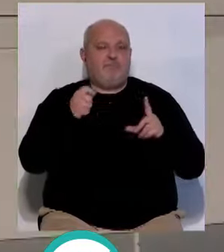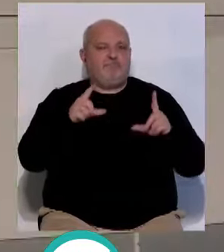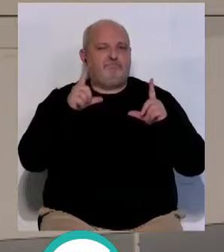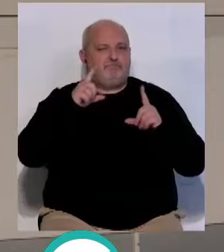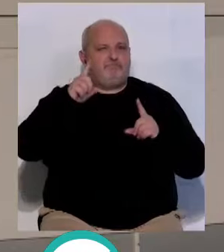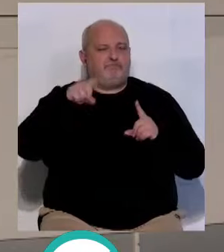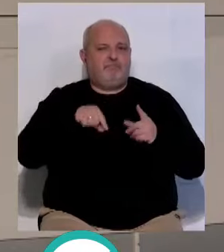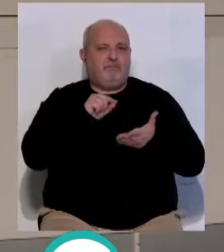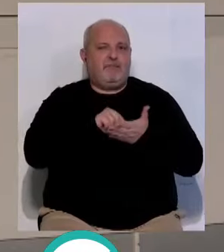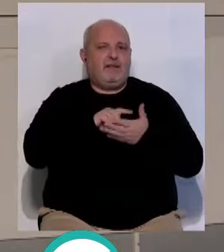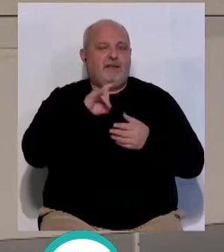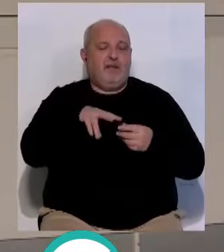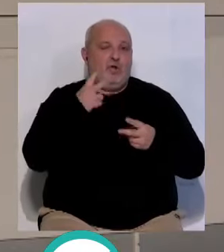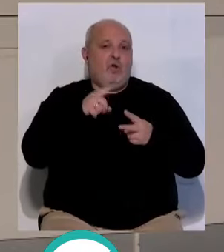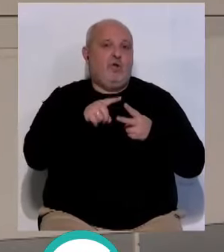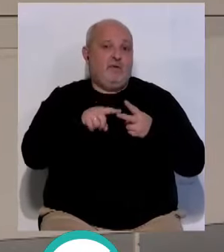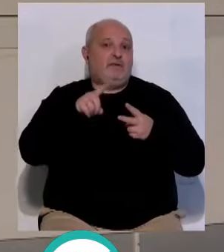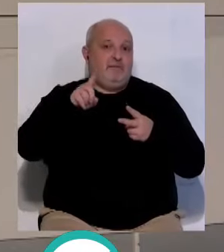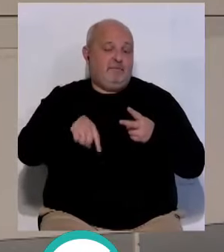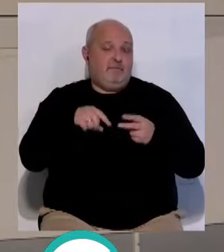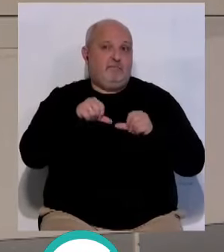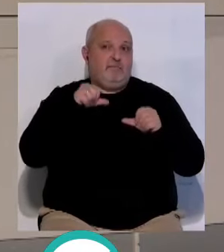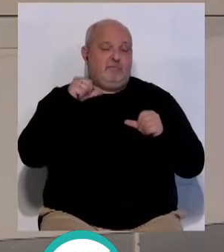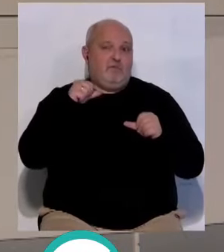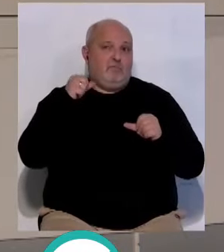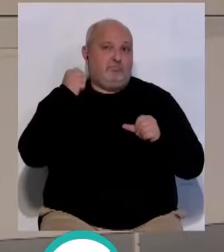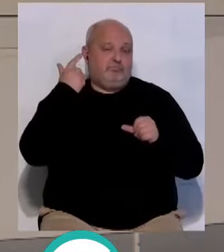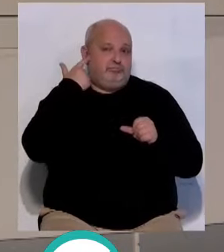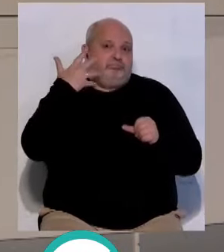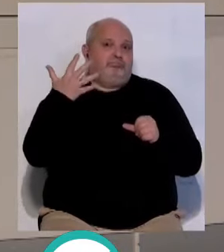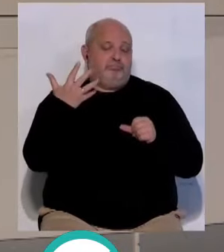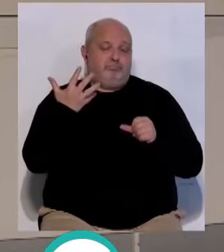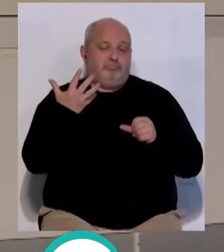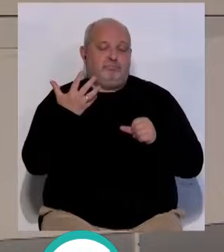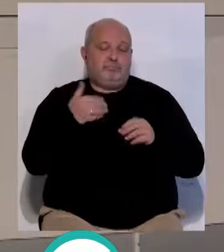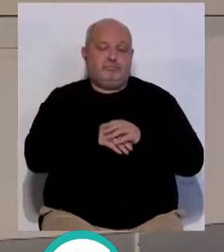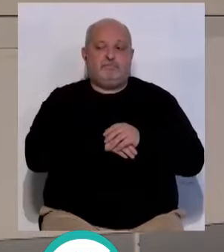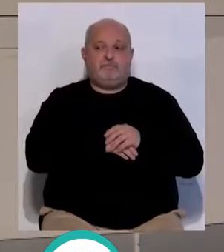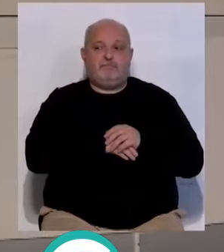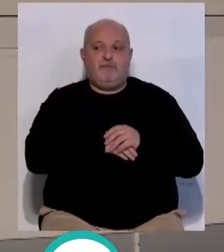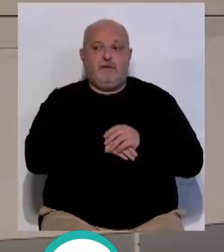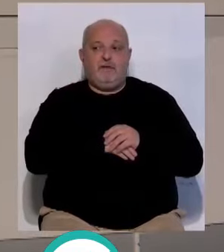con minutos dos futbolistas que en su momento han sido de los más destacados sobre todo en este